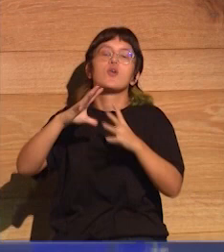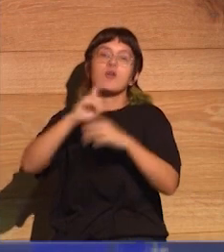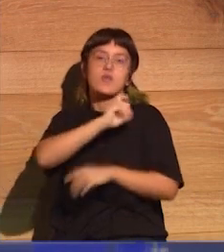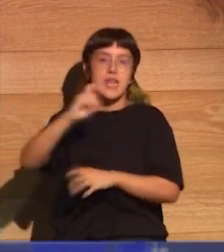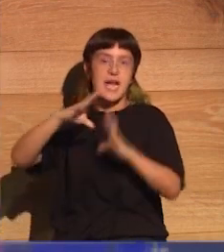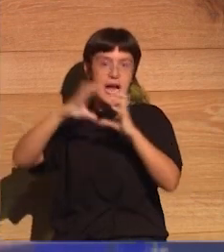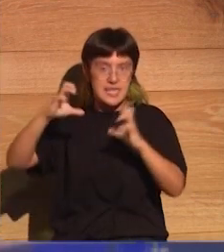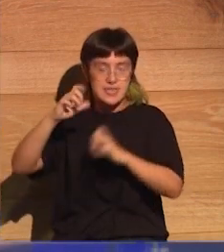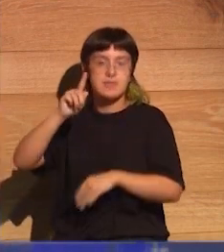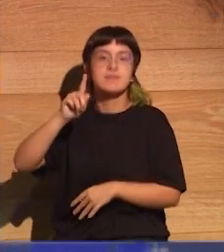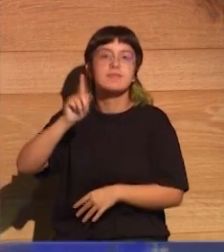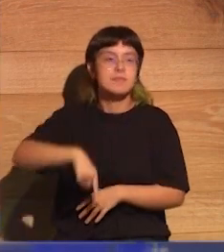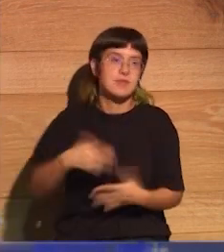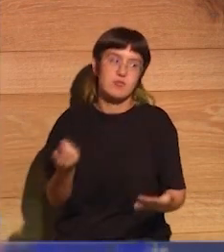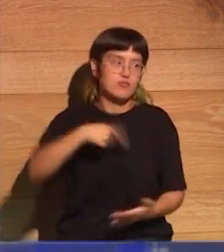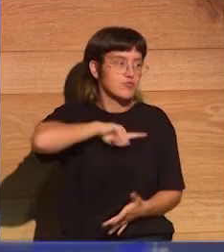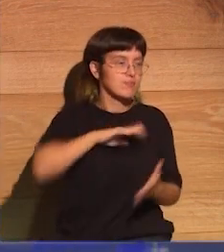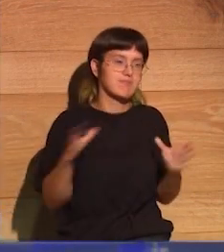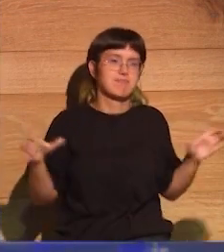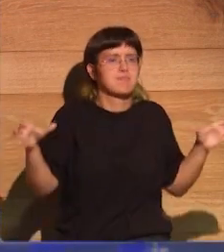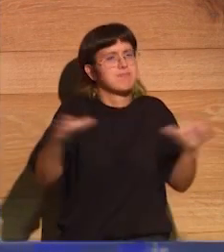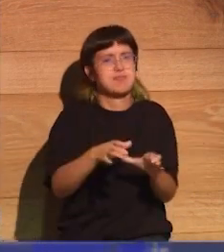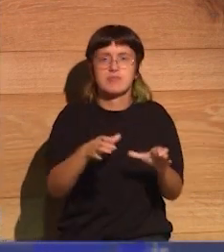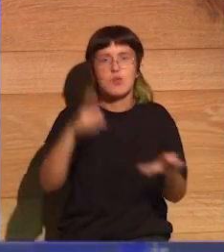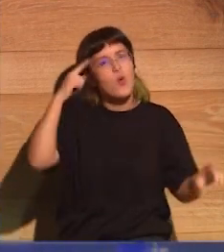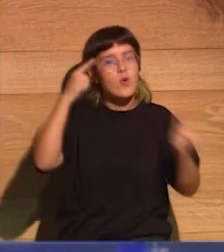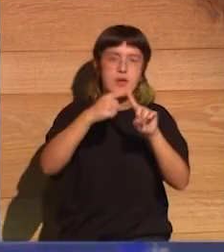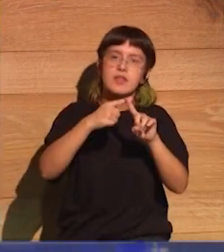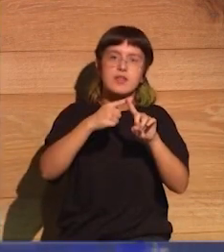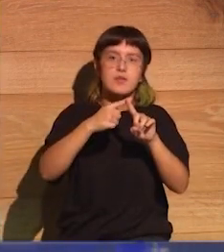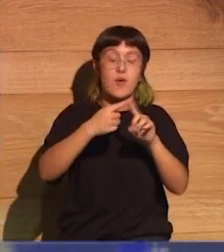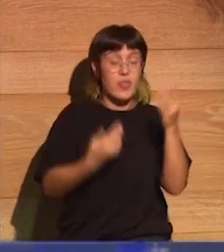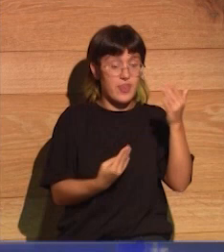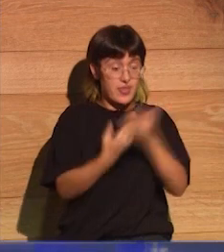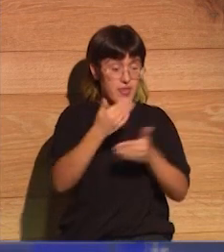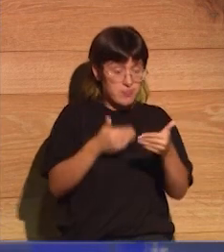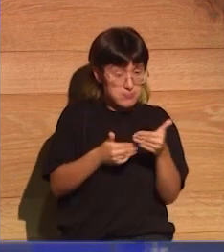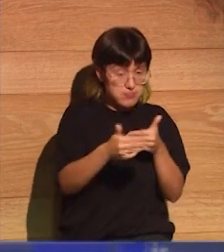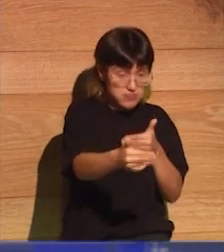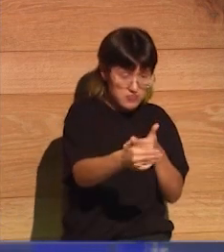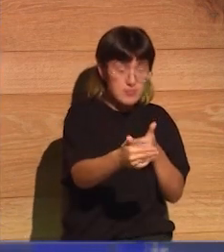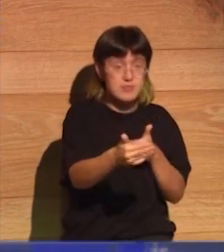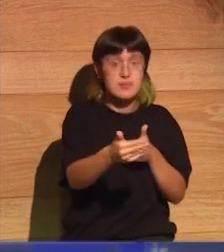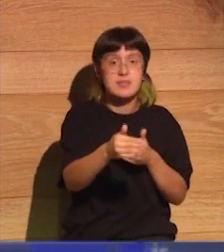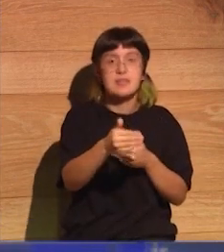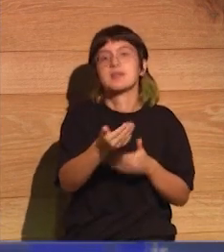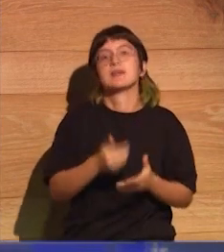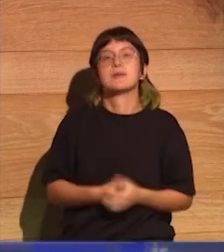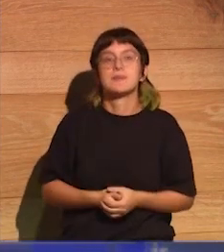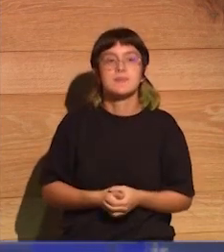y aquí estamos todos juntos para construir durante estos días y todos los días esta maravillosa